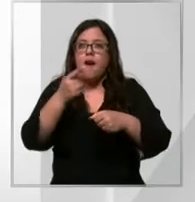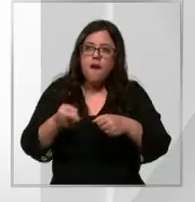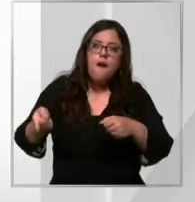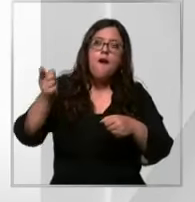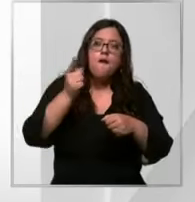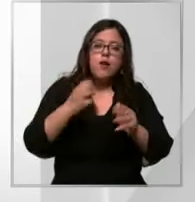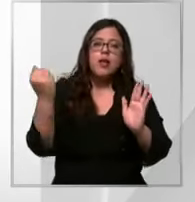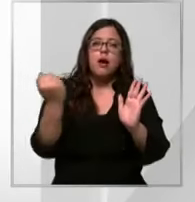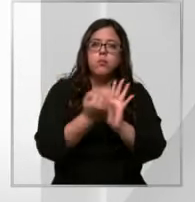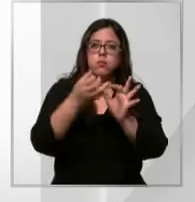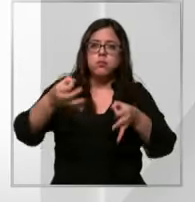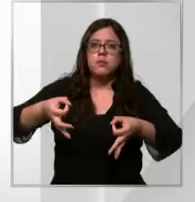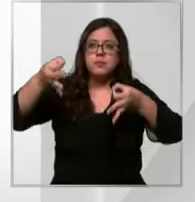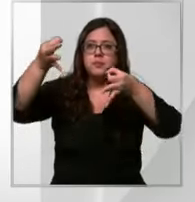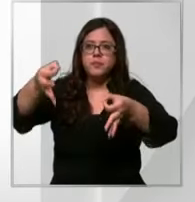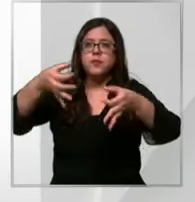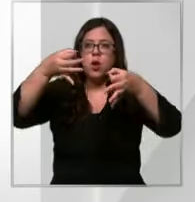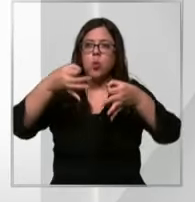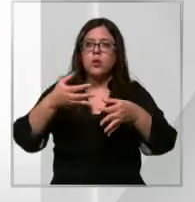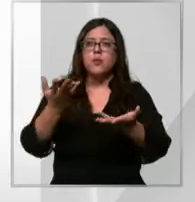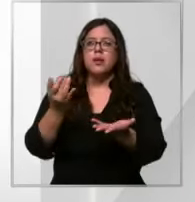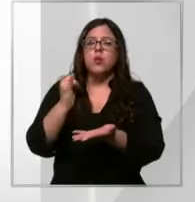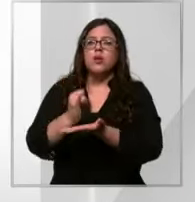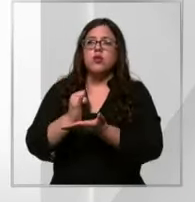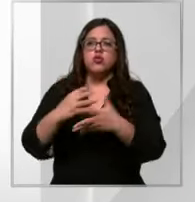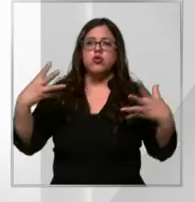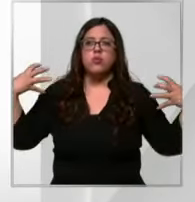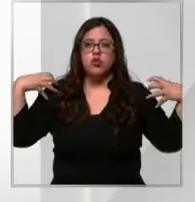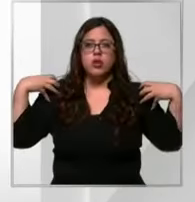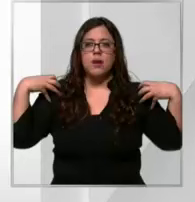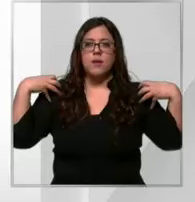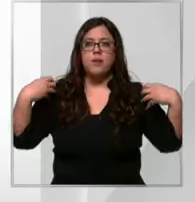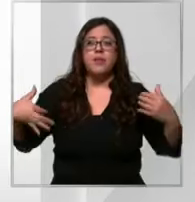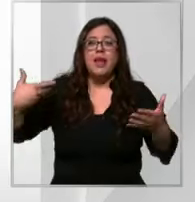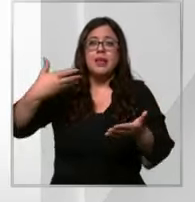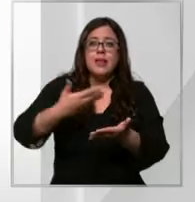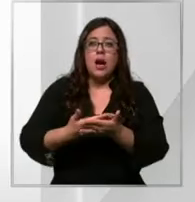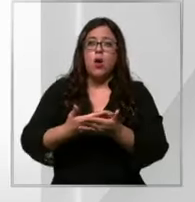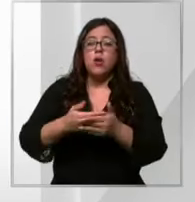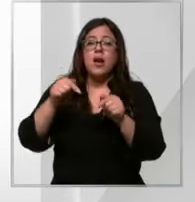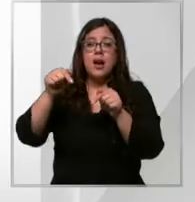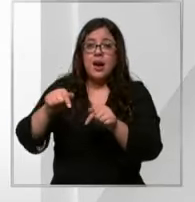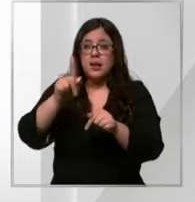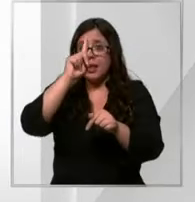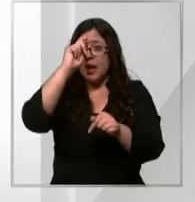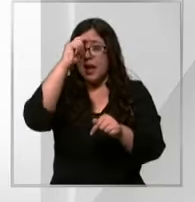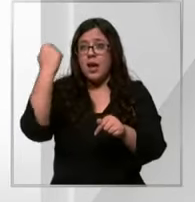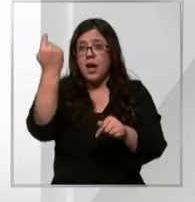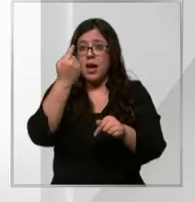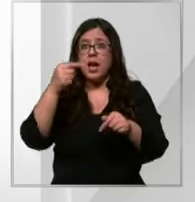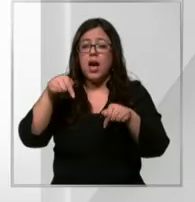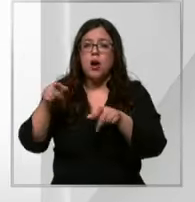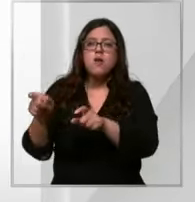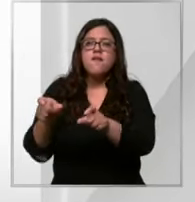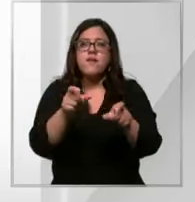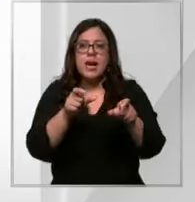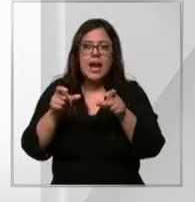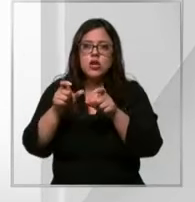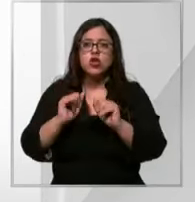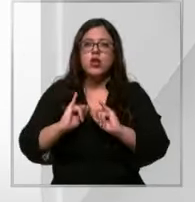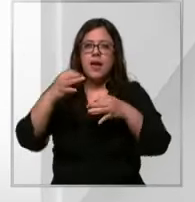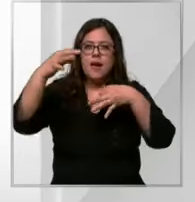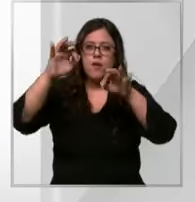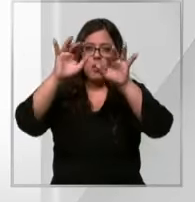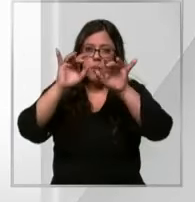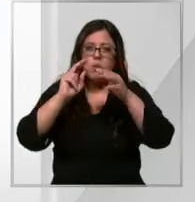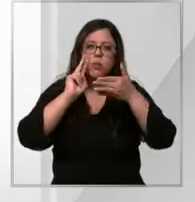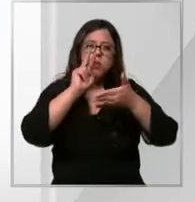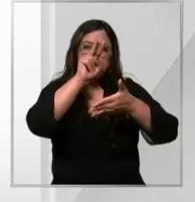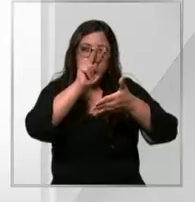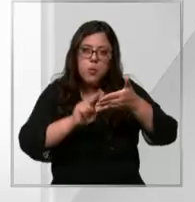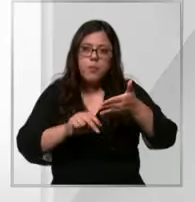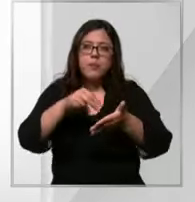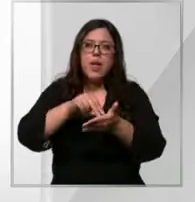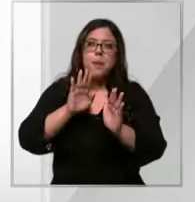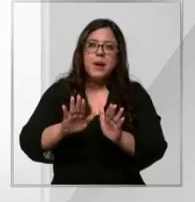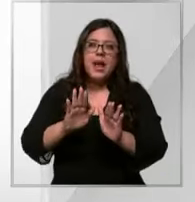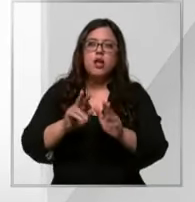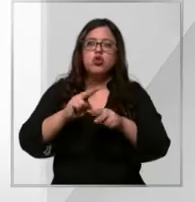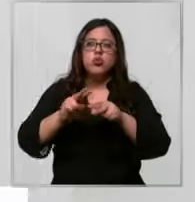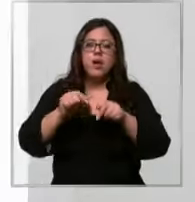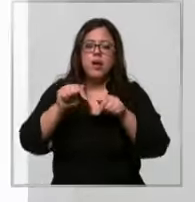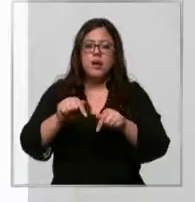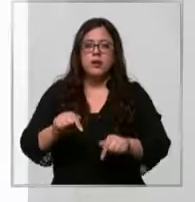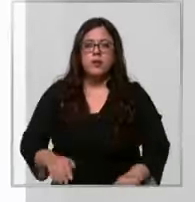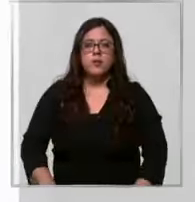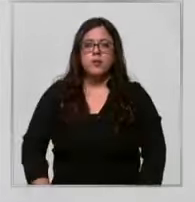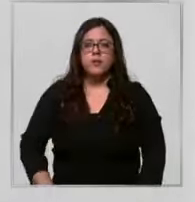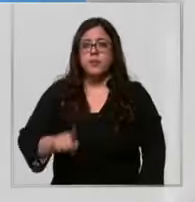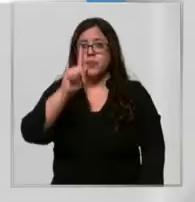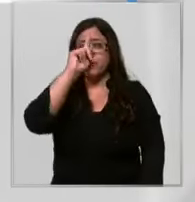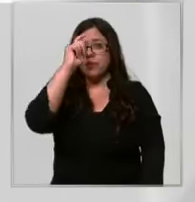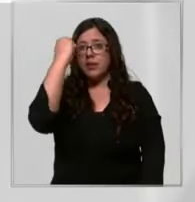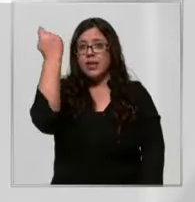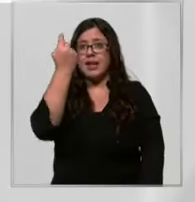de informe esperando que se resuelva este proceso clínica las Condes por medio de un